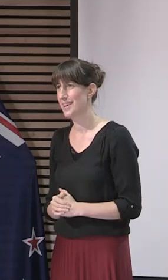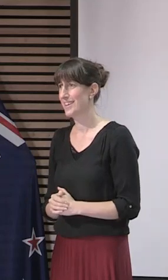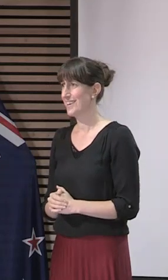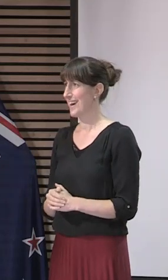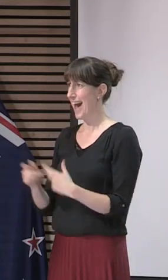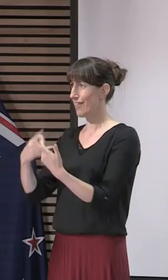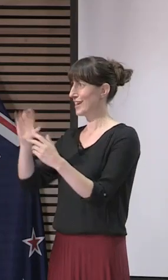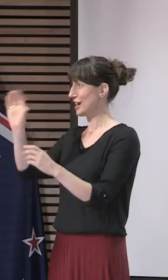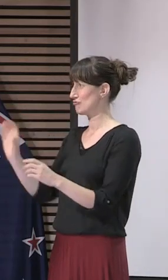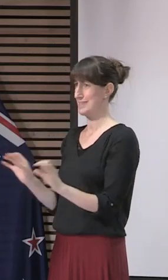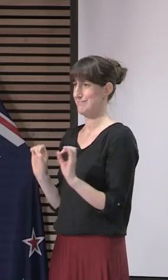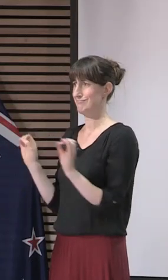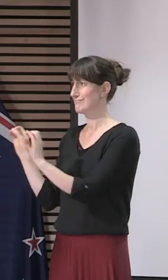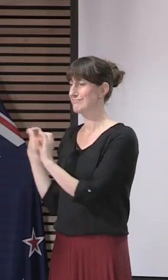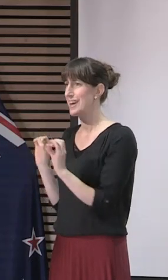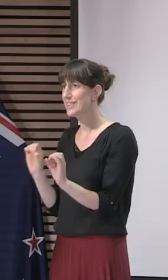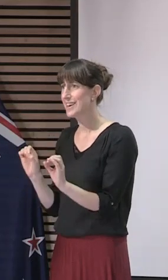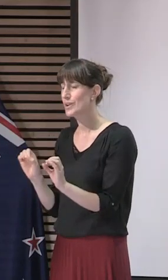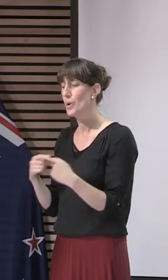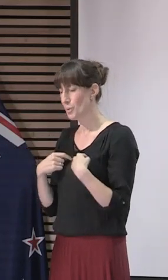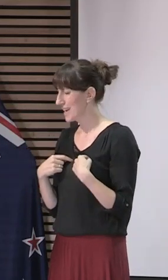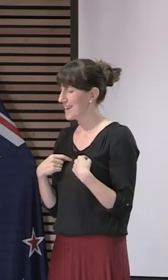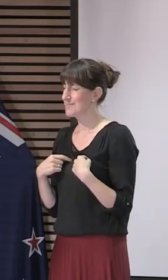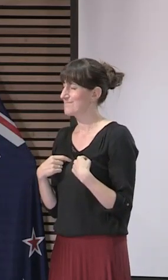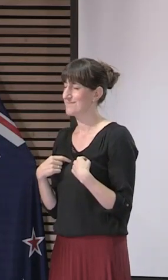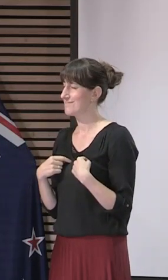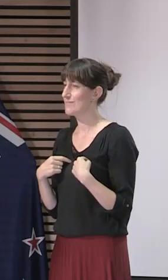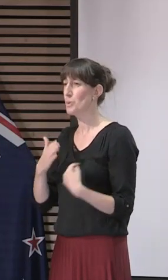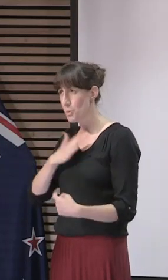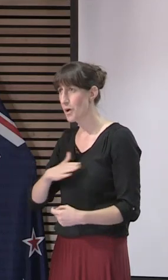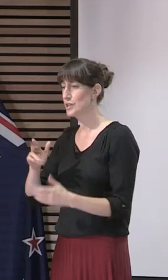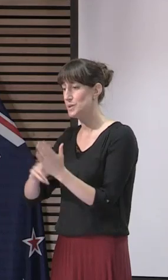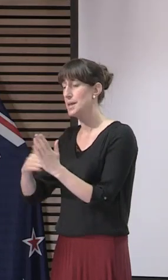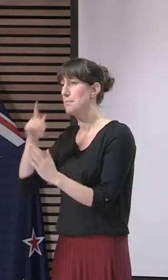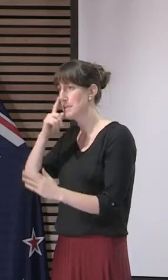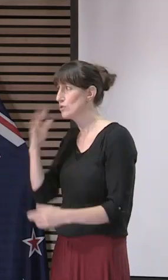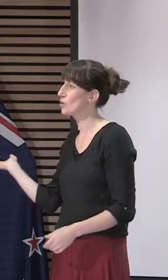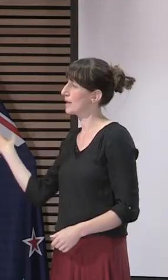Ka mahara koe, i kati taatau ki te iwi ke, engari kaore matou i pai he mea pai kia mutu te hoki